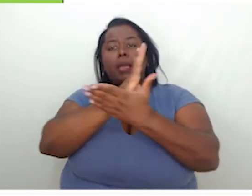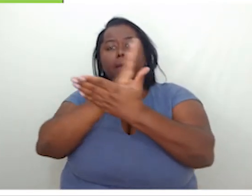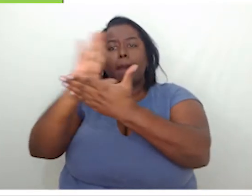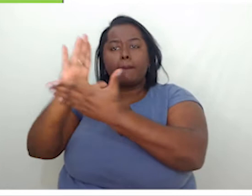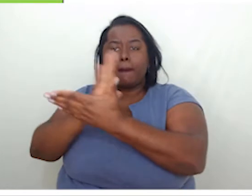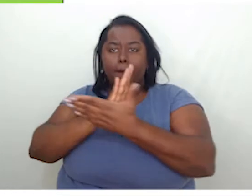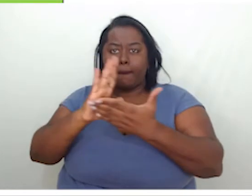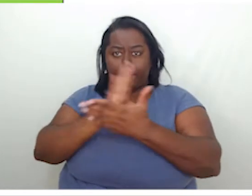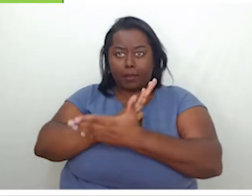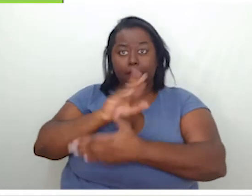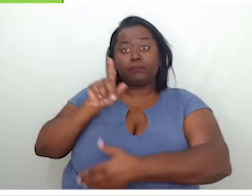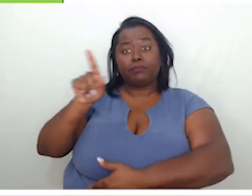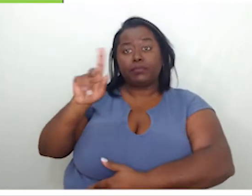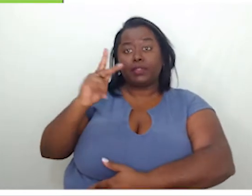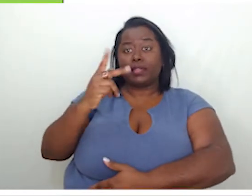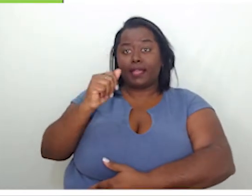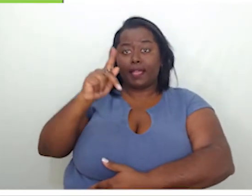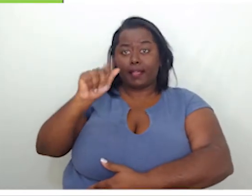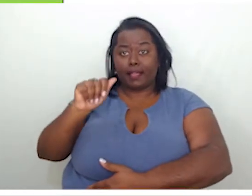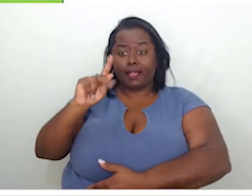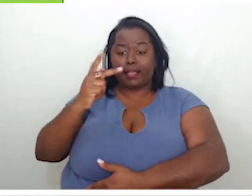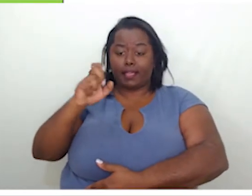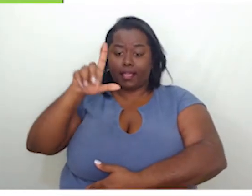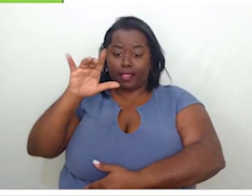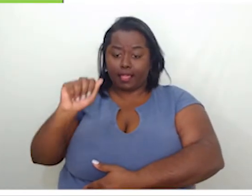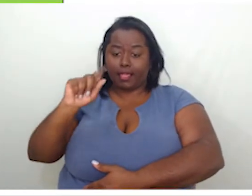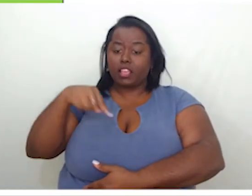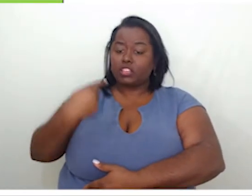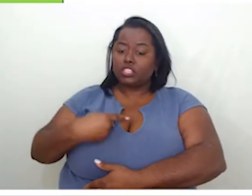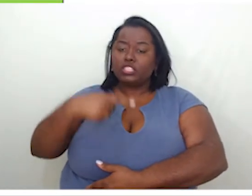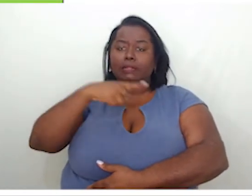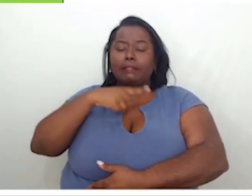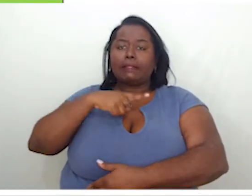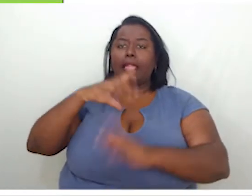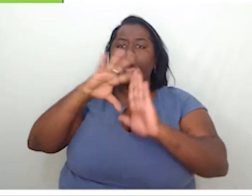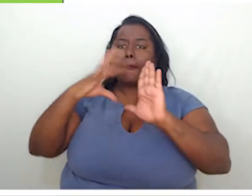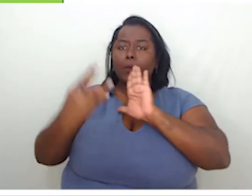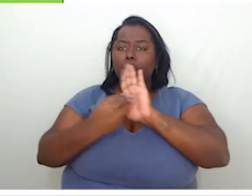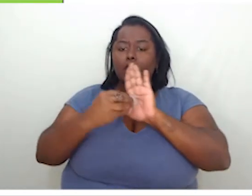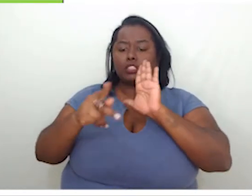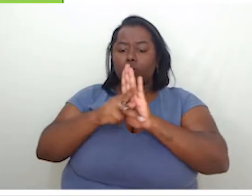el profesor, en parte, puede elegir los ambientes de aprendizaje que él utilizará